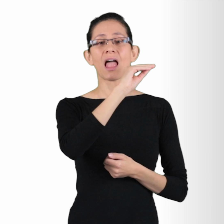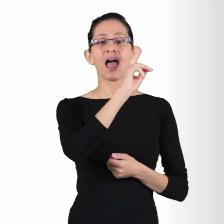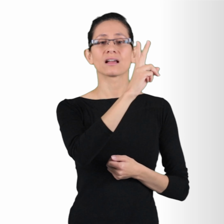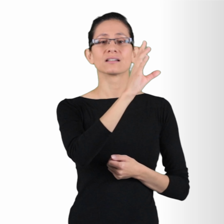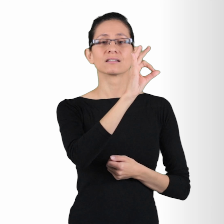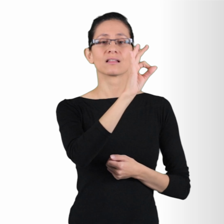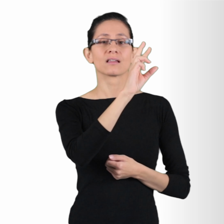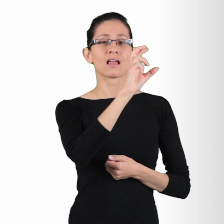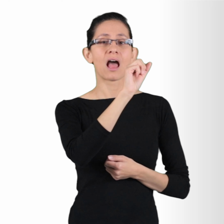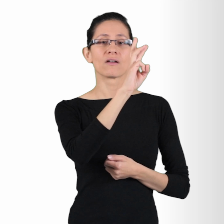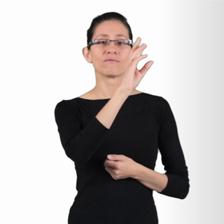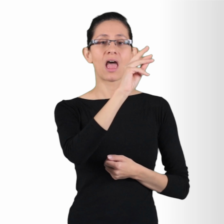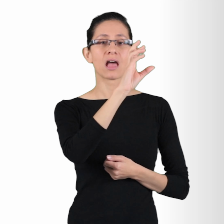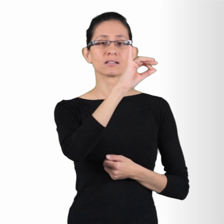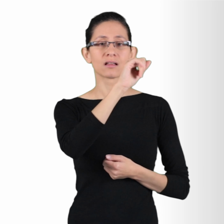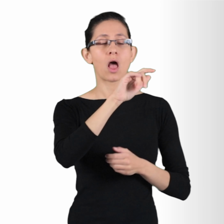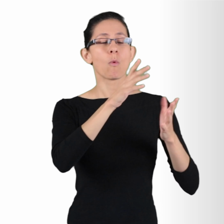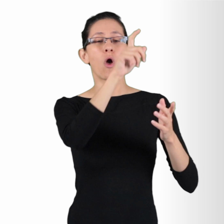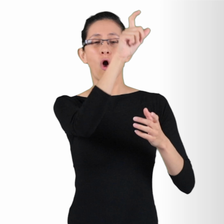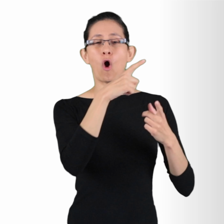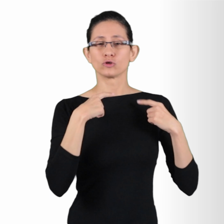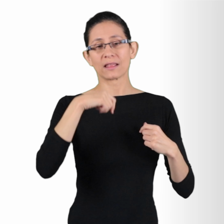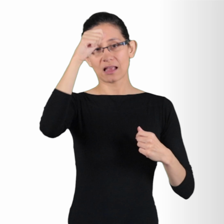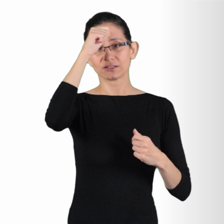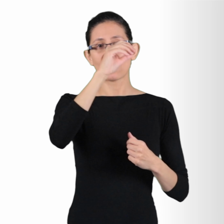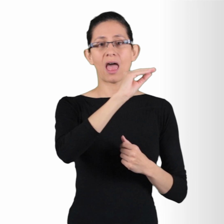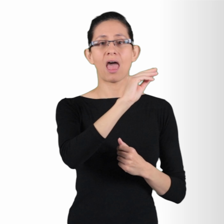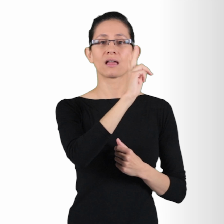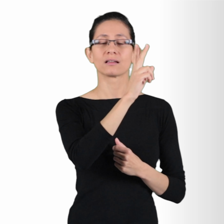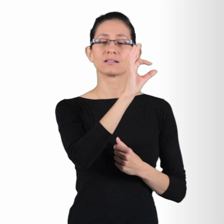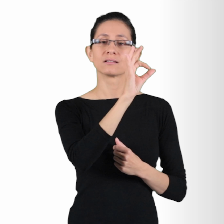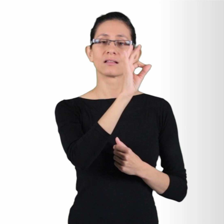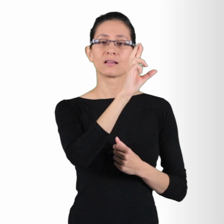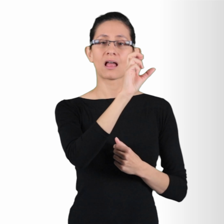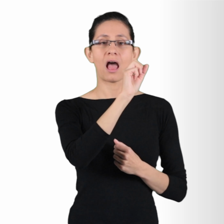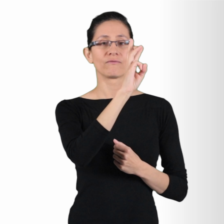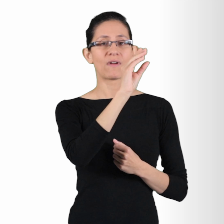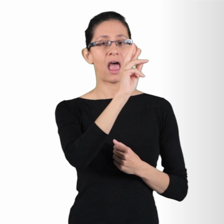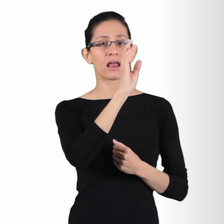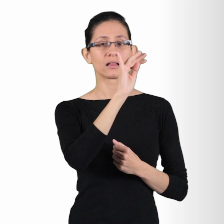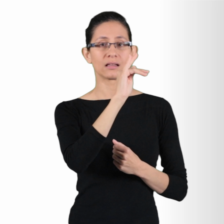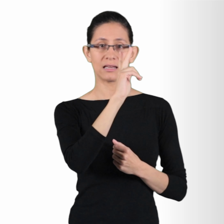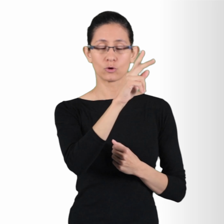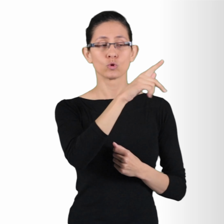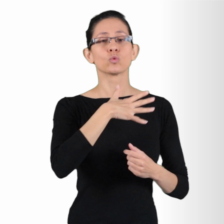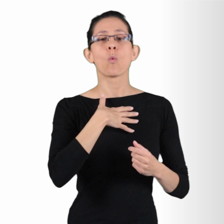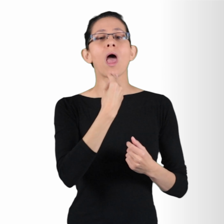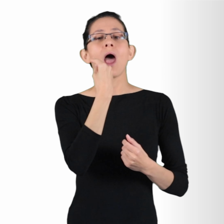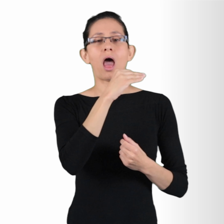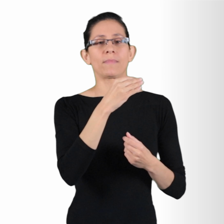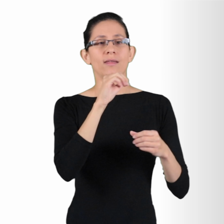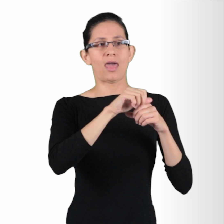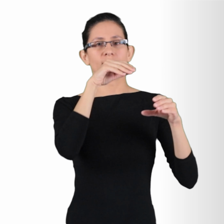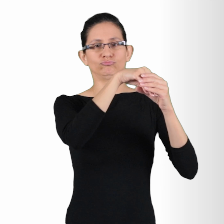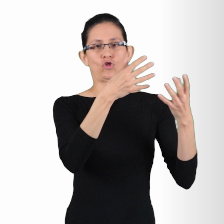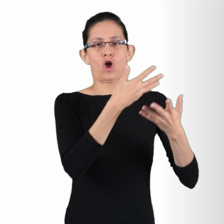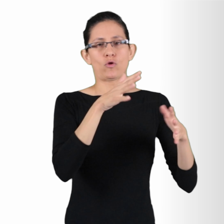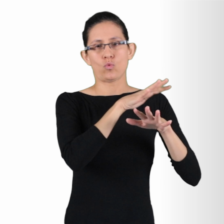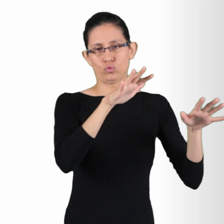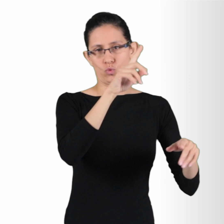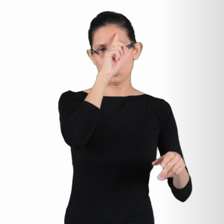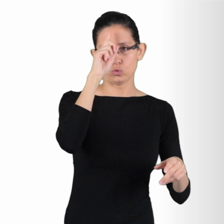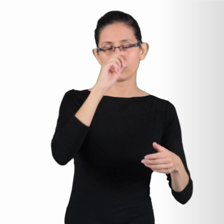Ekstrawertyk najlepiej czuje się gdy jest w towarzystwie wieku osób,